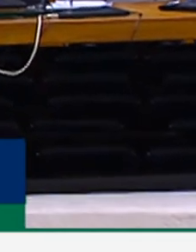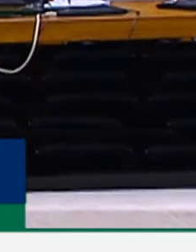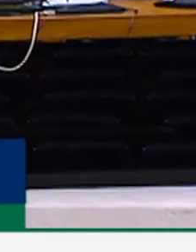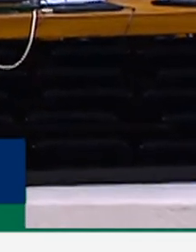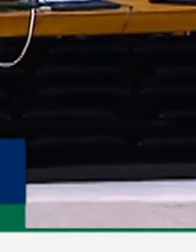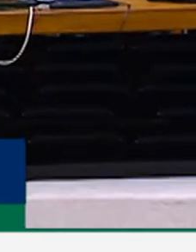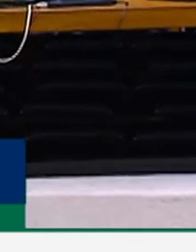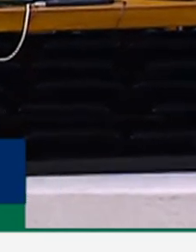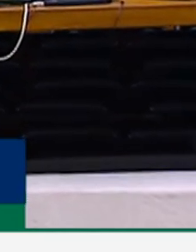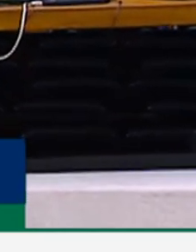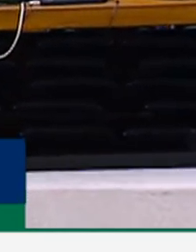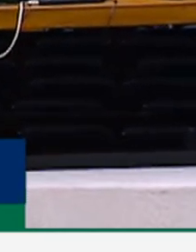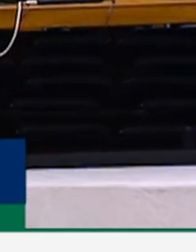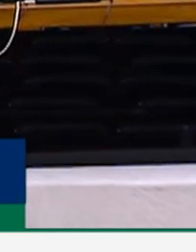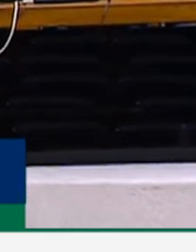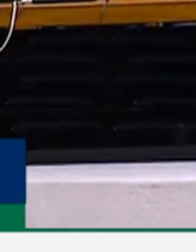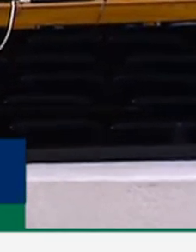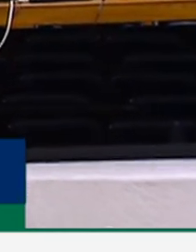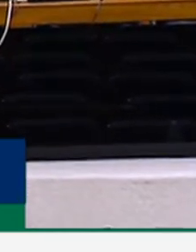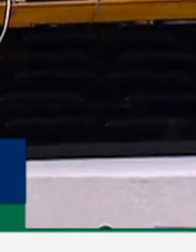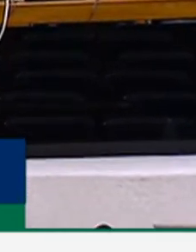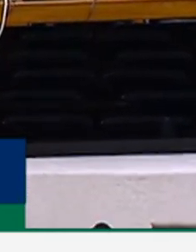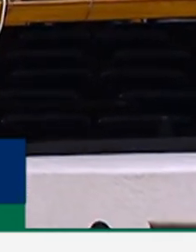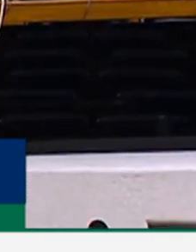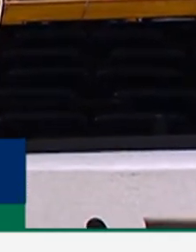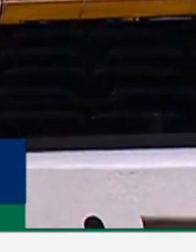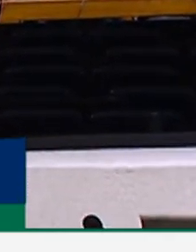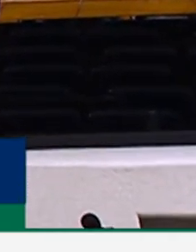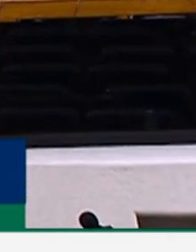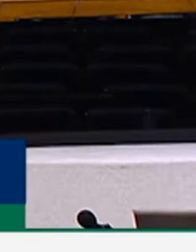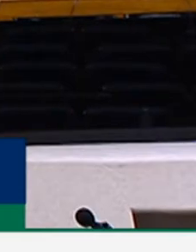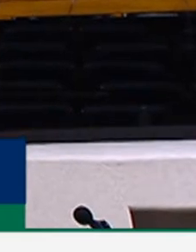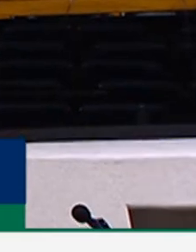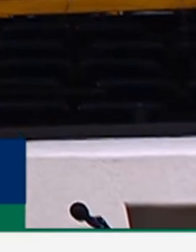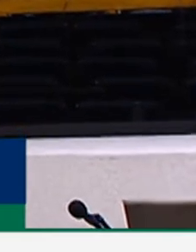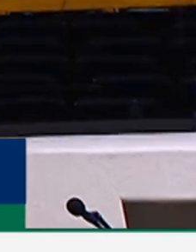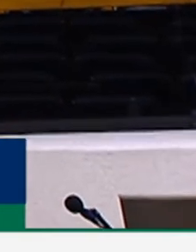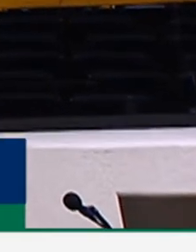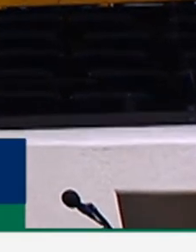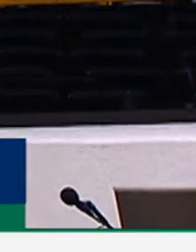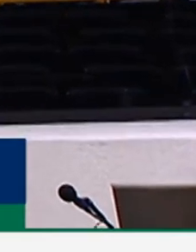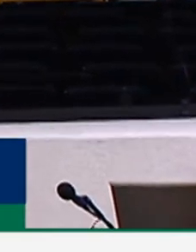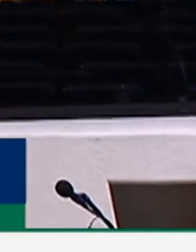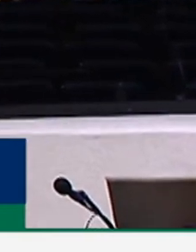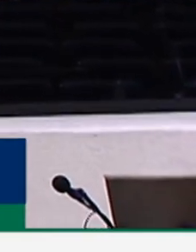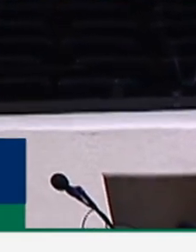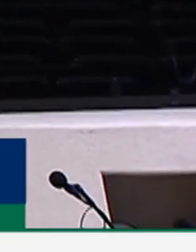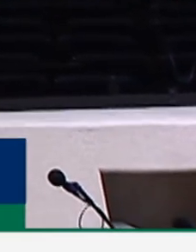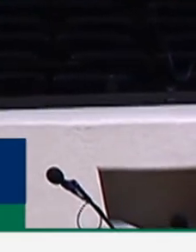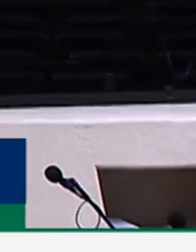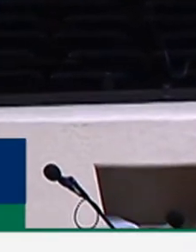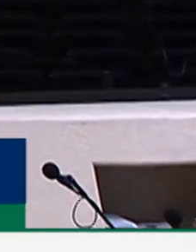OS FUNDOS DE INVESTIMENTO DA AMAZÔNIA QUE É O FINAME E DO EMPRESAS QUITAREM OU RENEGOCIAREM DÍVIDAS PERANTE NORDESTE O FNOR. OS PERCENTUAIS DE DESCONTOS